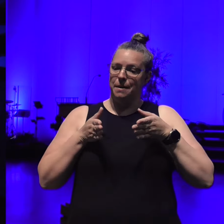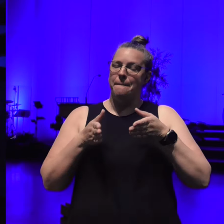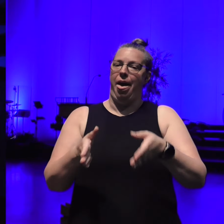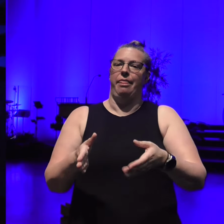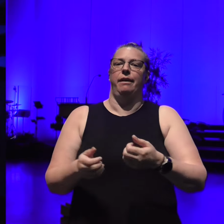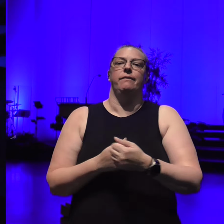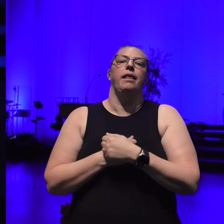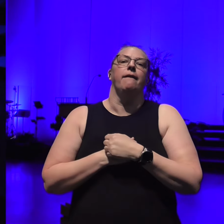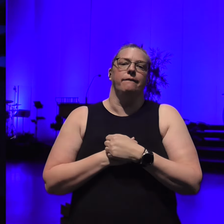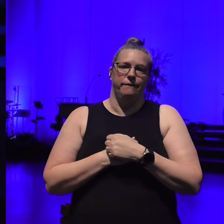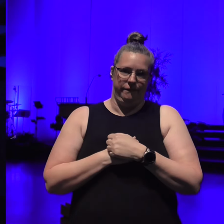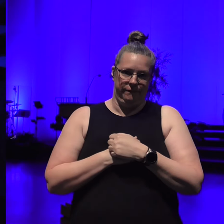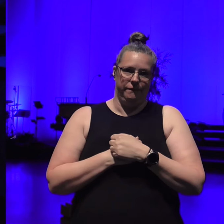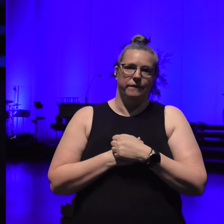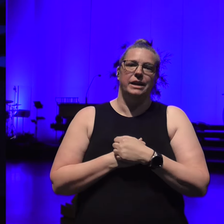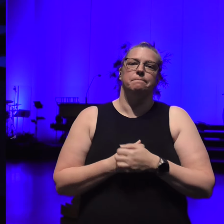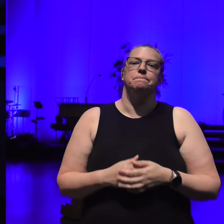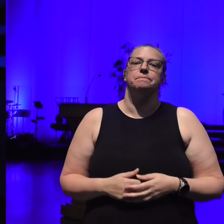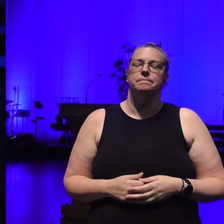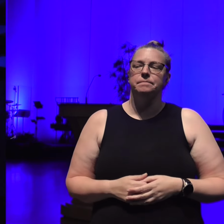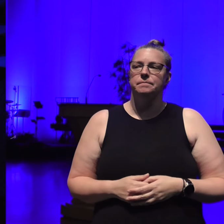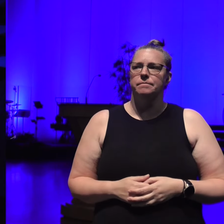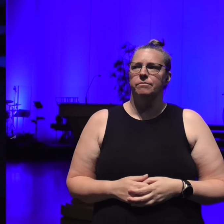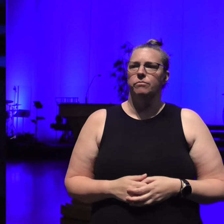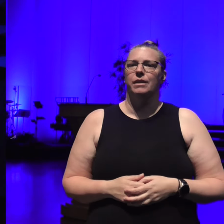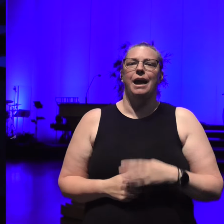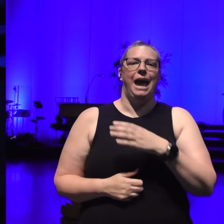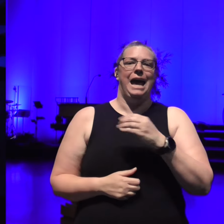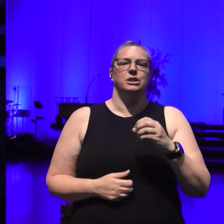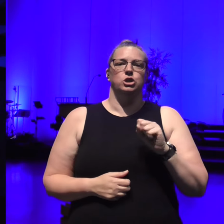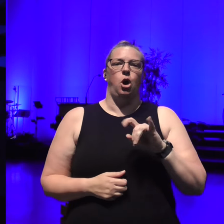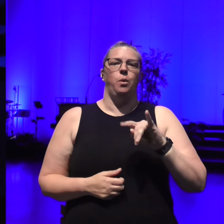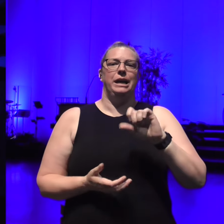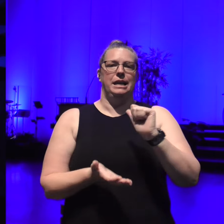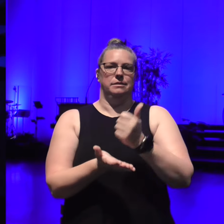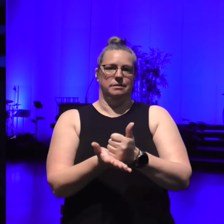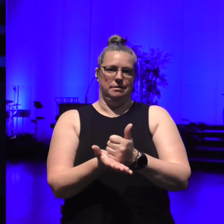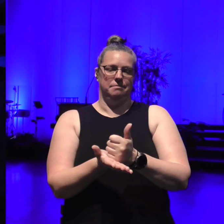amor. Y así es, Amén.